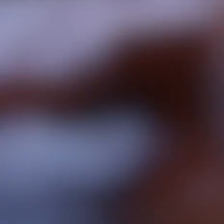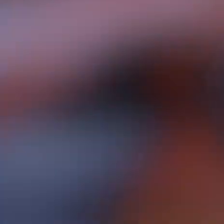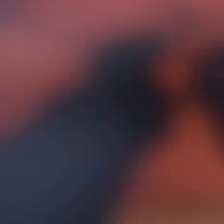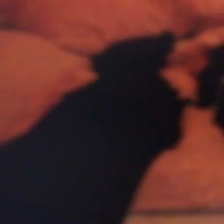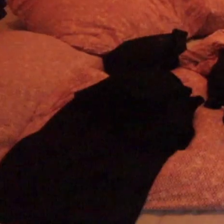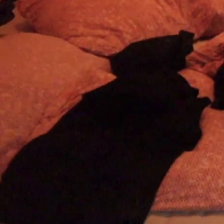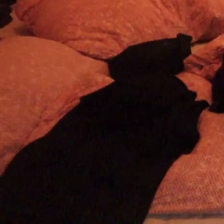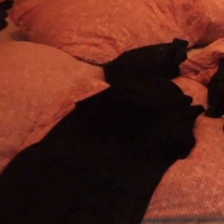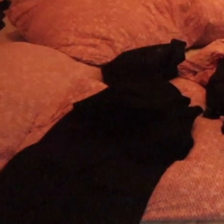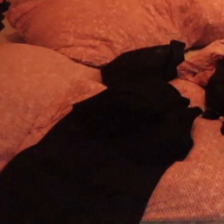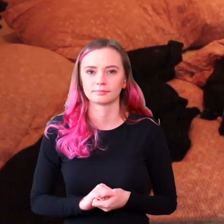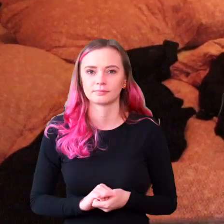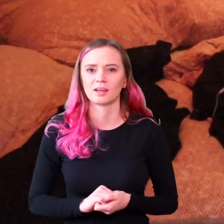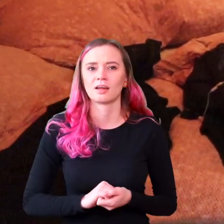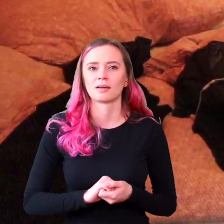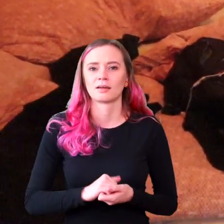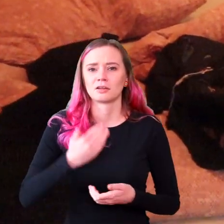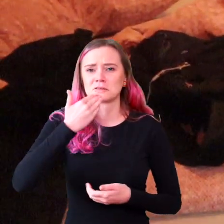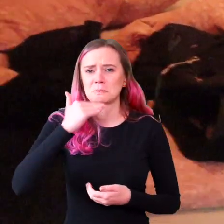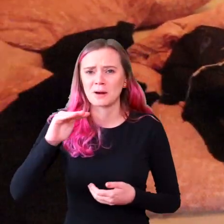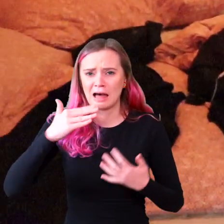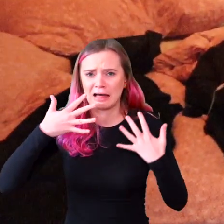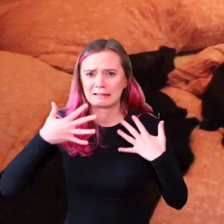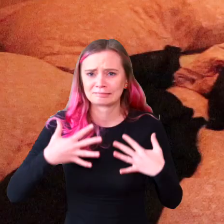Jsi v pohodě? Jsem spálená!